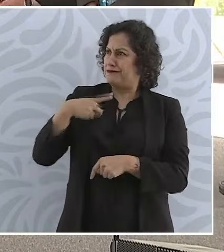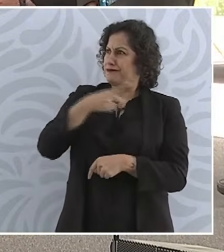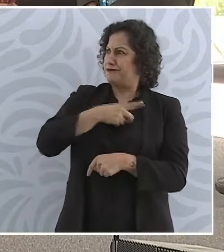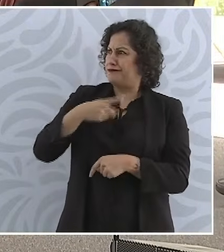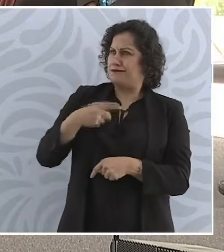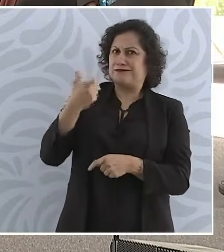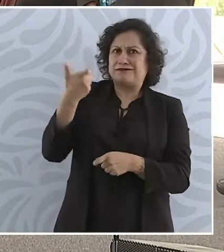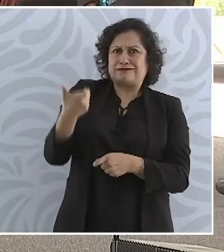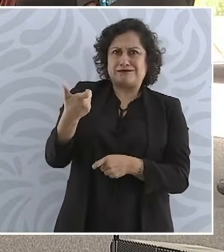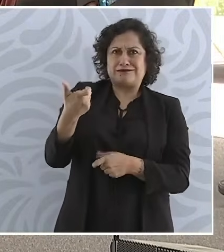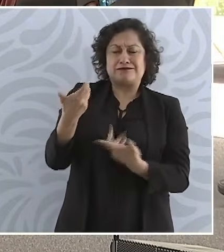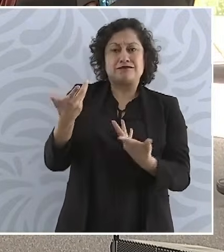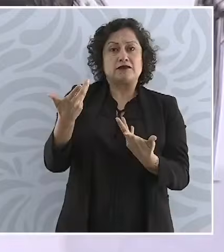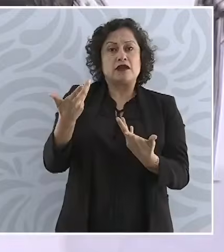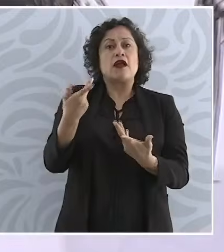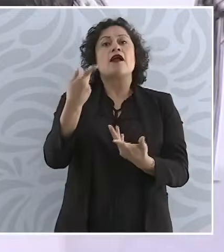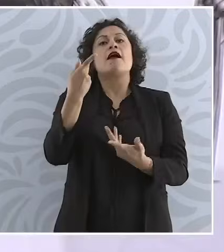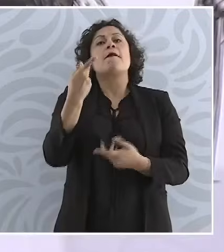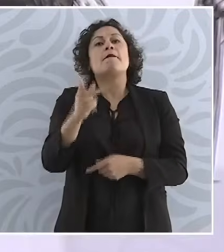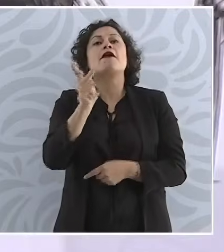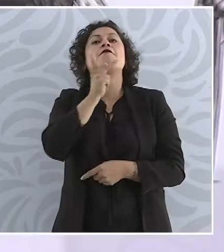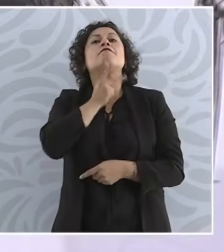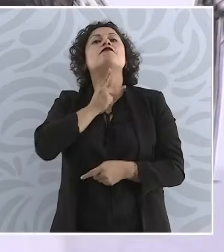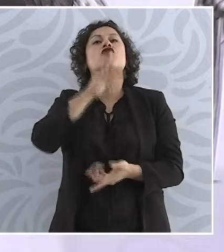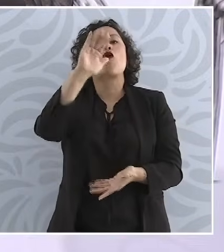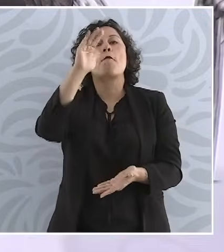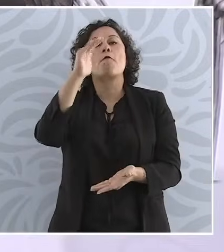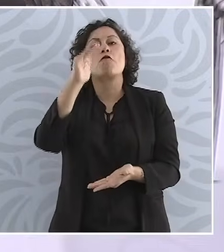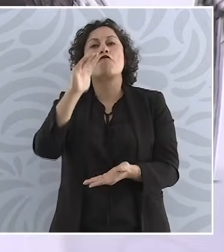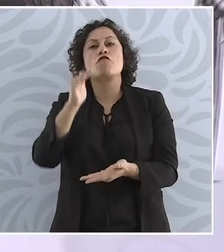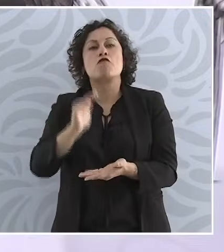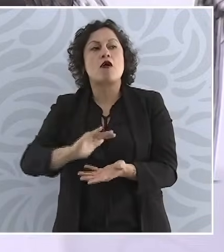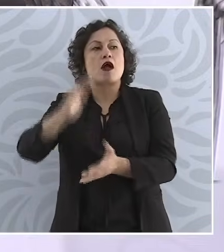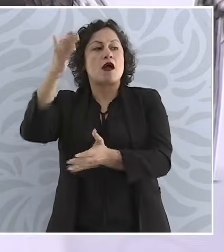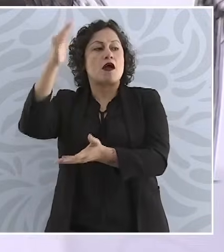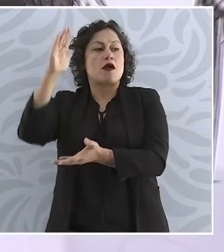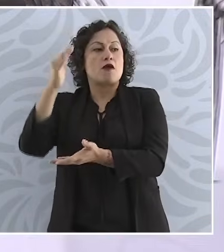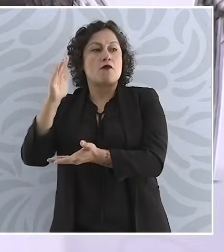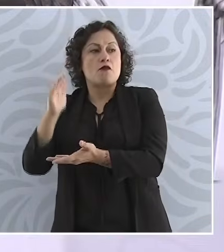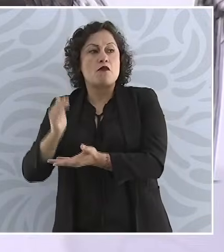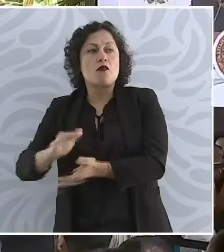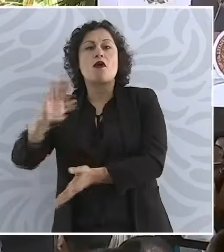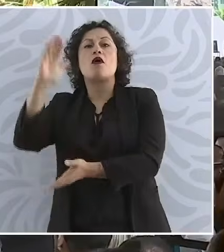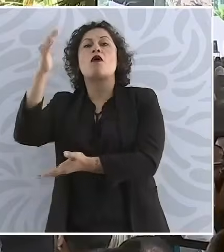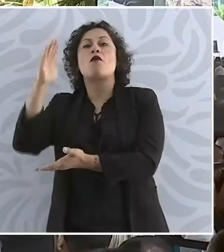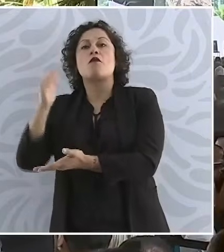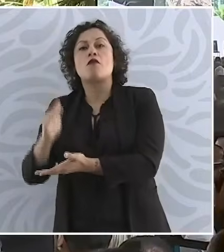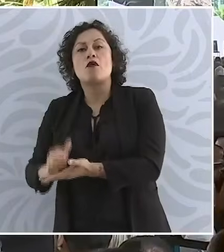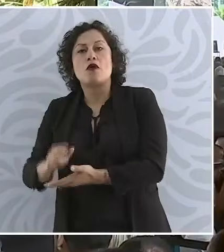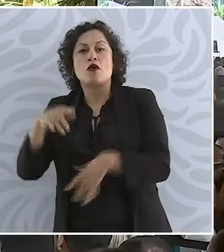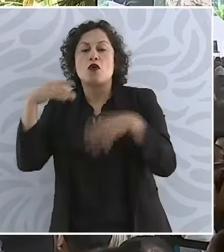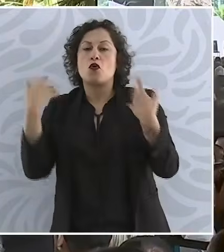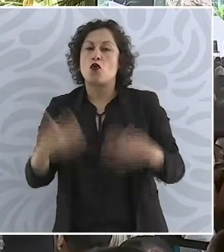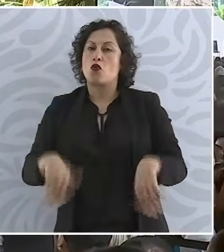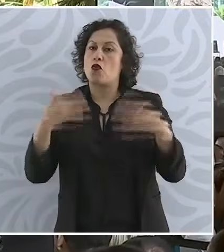barriles diarios y se abandonaron las refinerías de Pemex Y por supuesto se desmanteló la industria